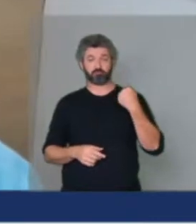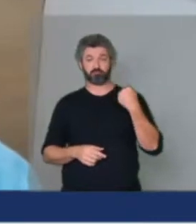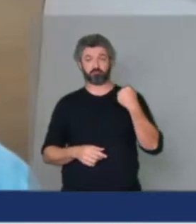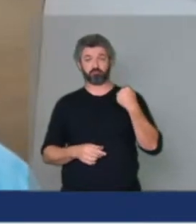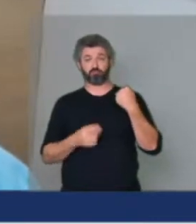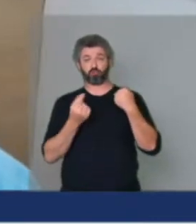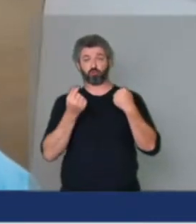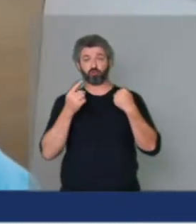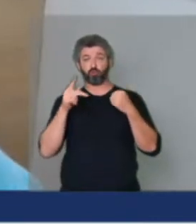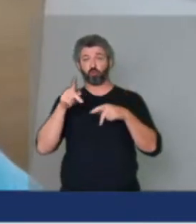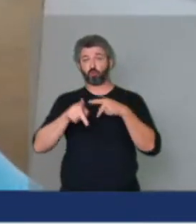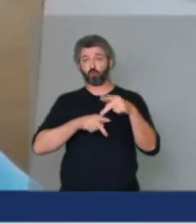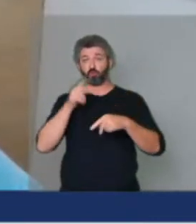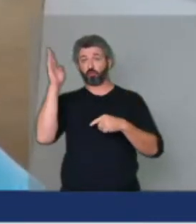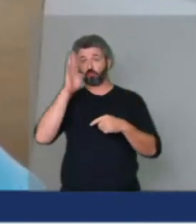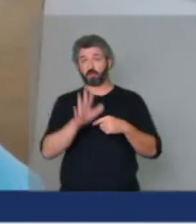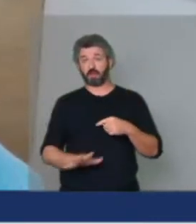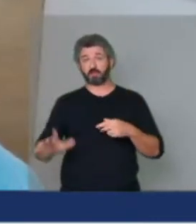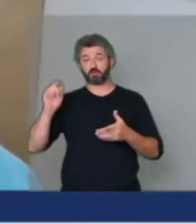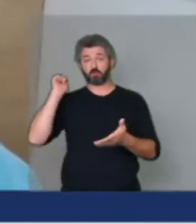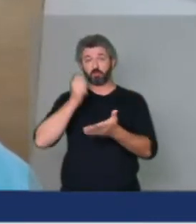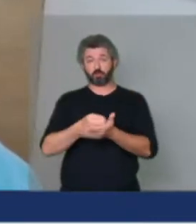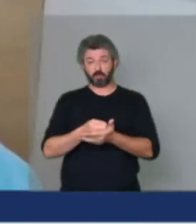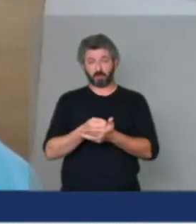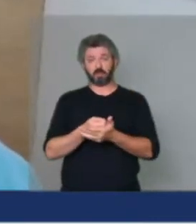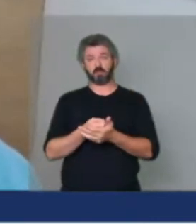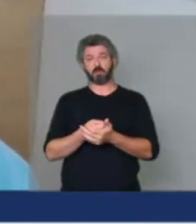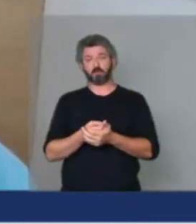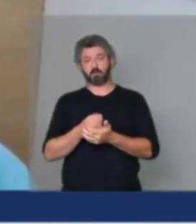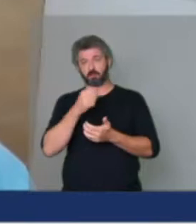NO NOSSO PAÍS. UMA CONCENTRAÇÃO EXCESSIVA, DEIXANDO OS MUNICÍPIOS COMO... COMO O ENTÃO, OS